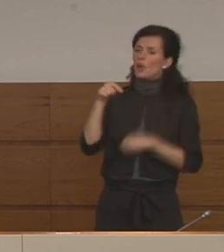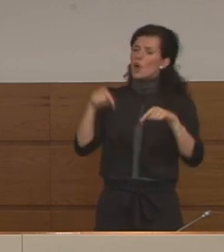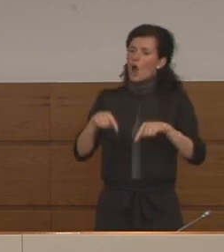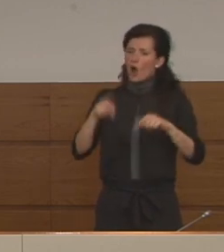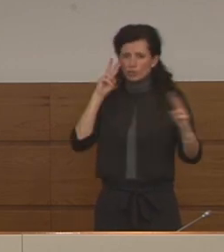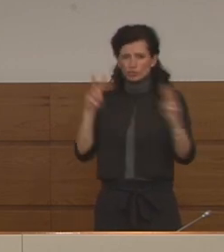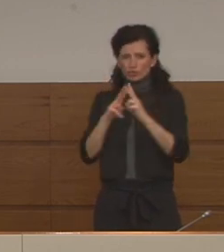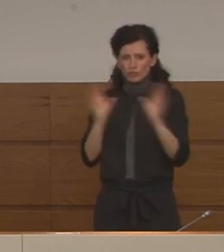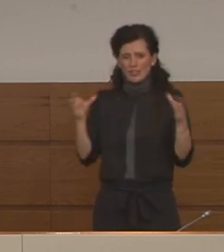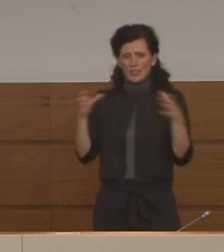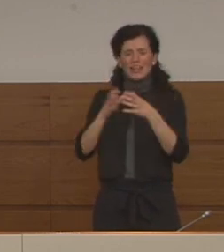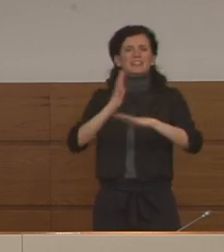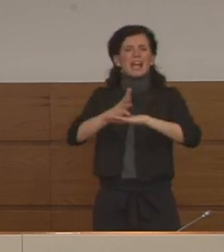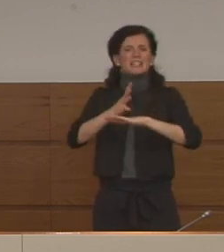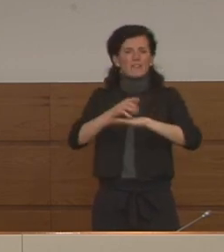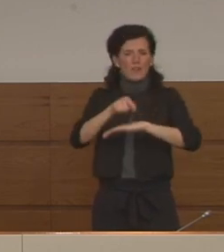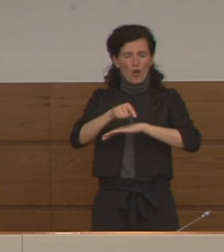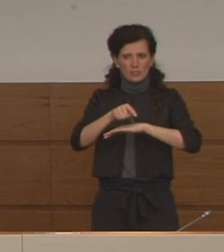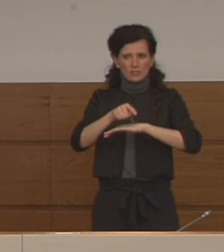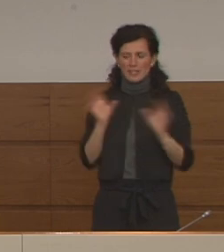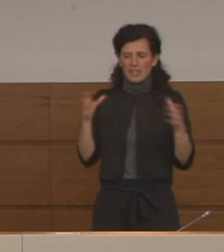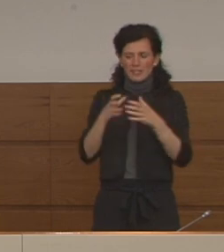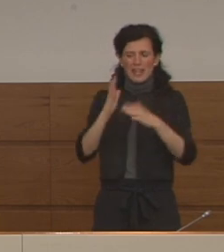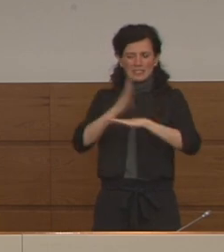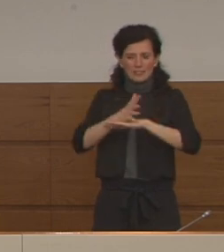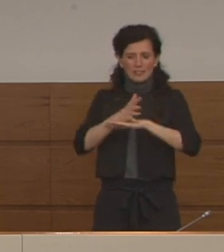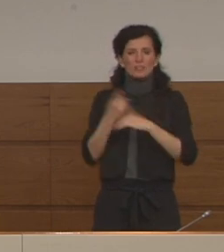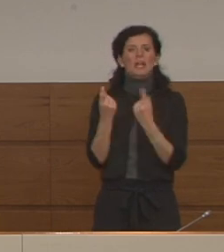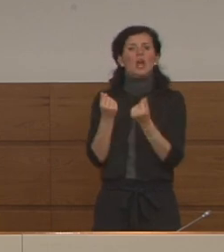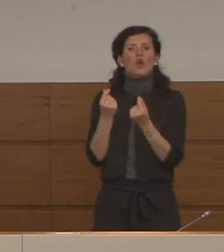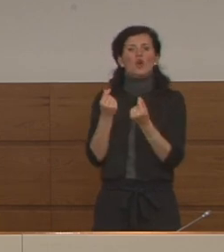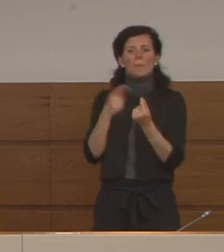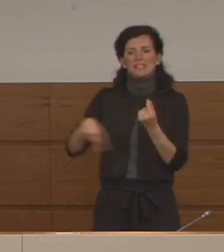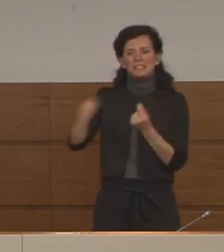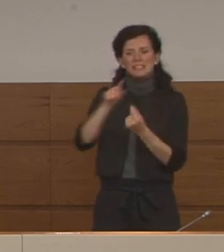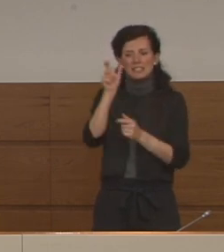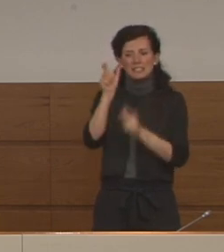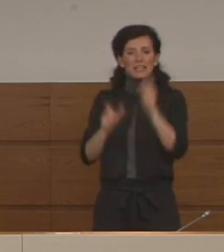alla task force degli economisti, insieme al Comitato Tecnico Scientifico.